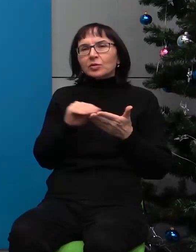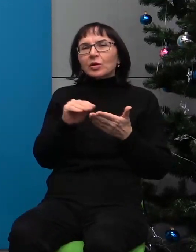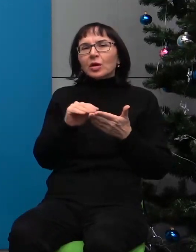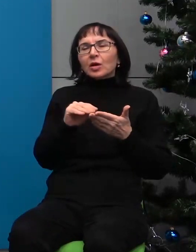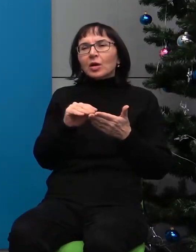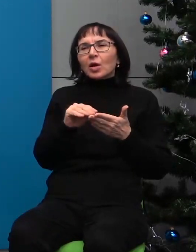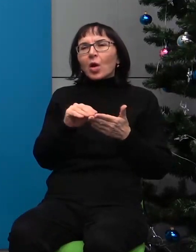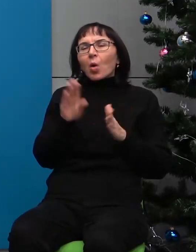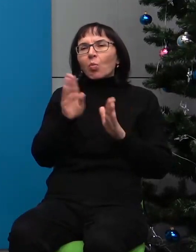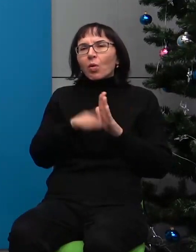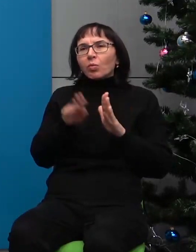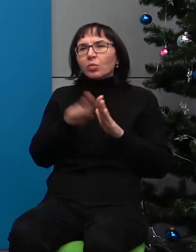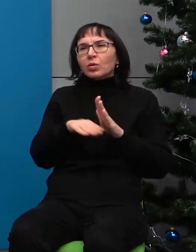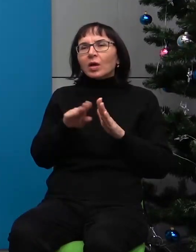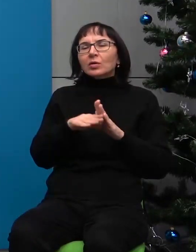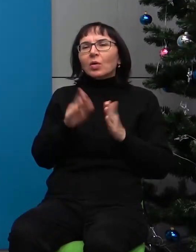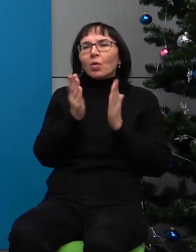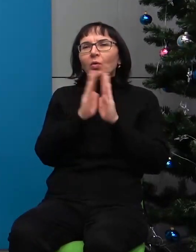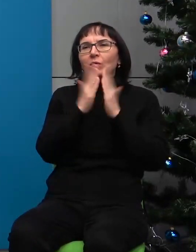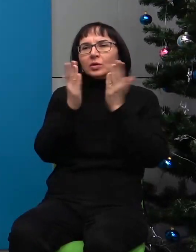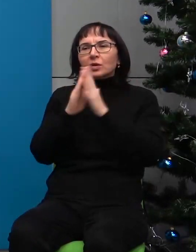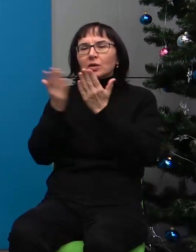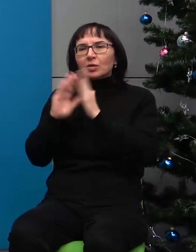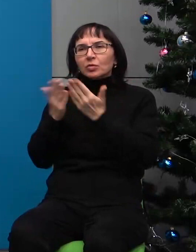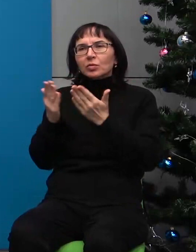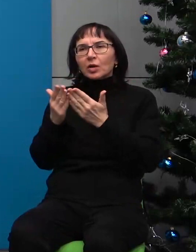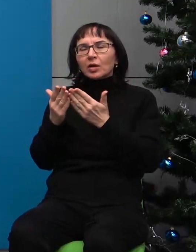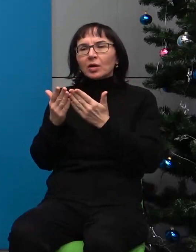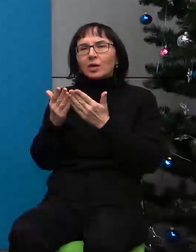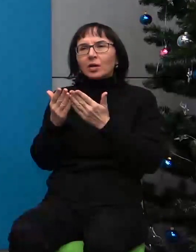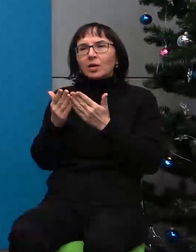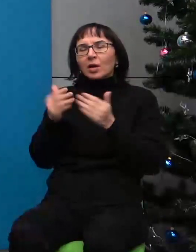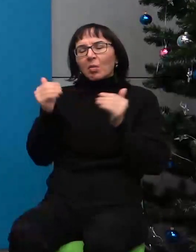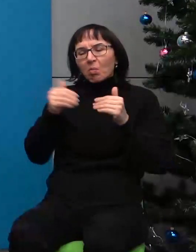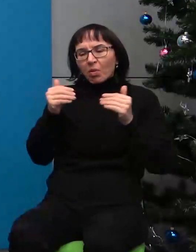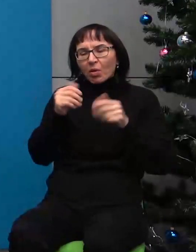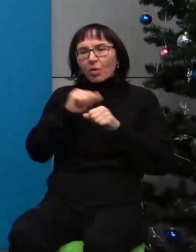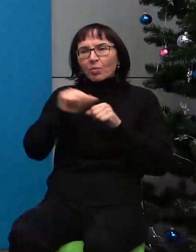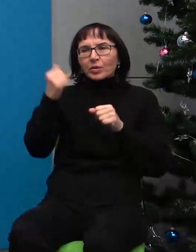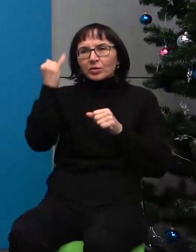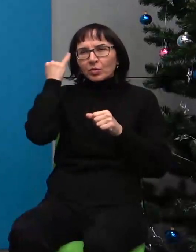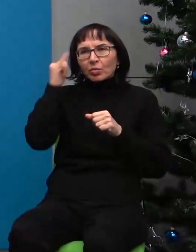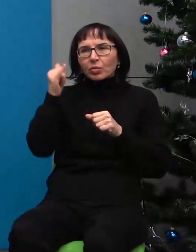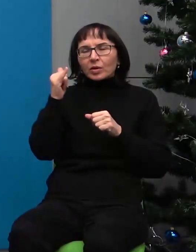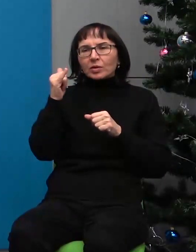w której nie trzymam się do końca faktów. Pewnie za jakieś tam błędy się trafią. Ale z drugiej strony z Drohobyczek myśli,